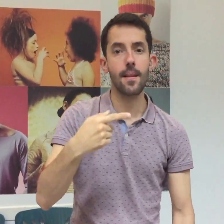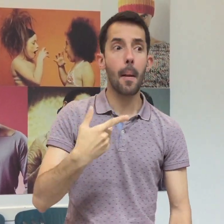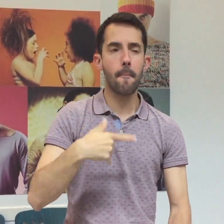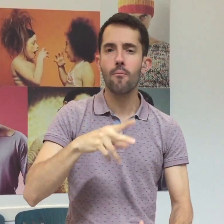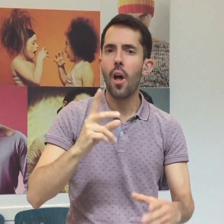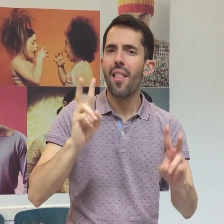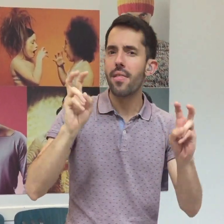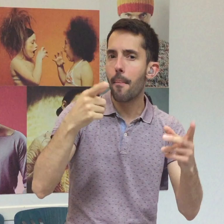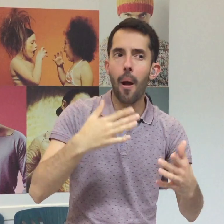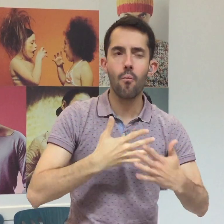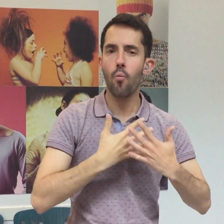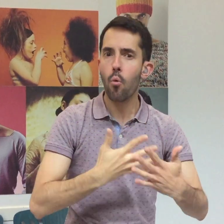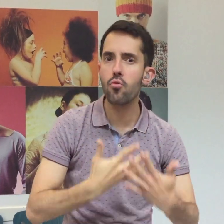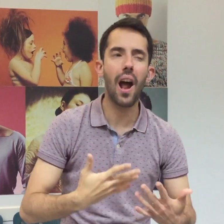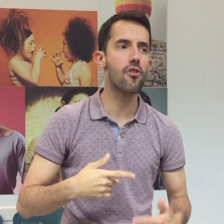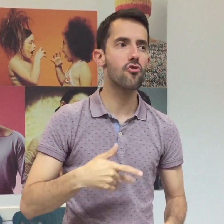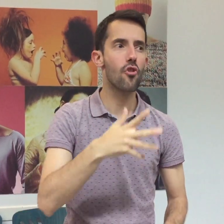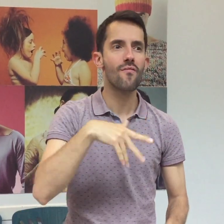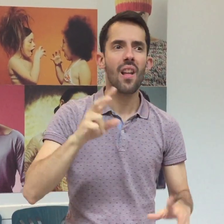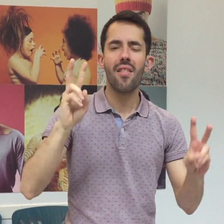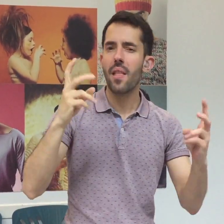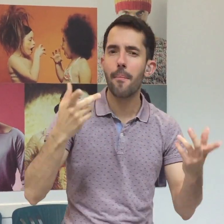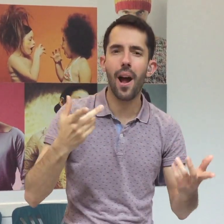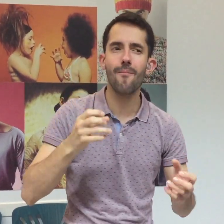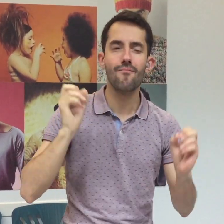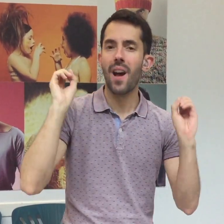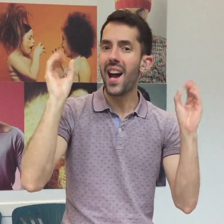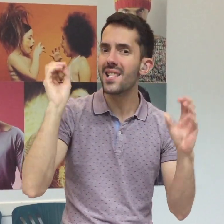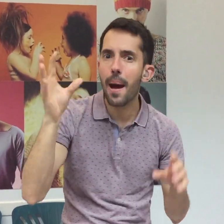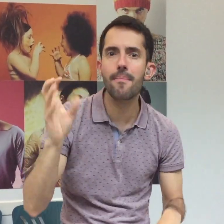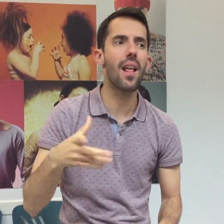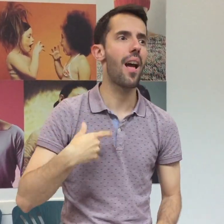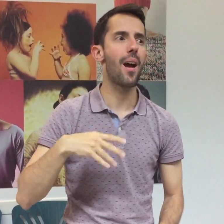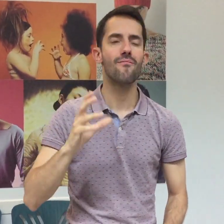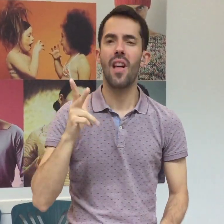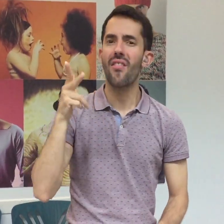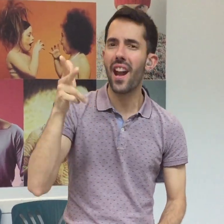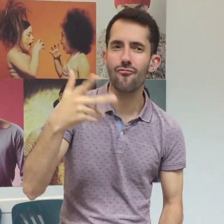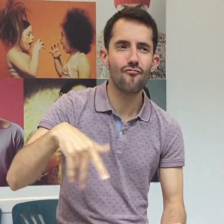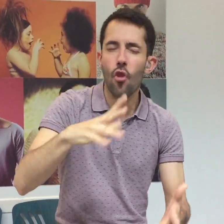Hemos abordado temas como el voluntariado, cómo funcionan las asambleas, nuestros derechos...